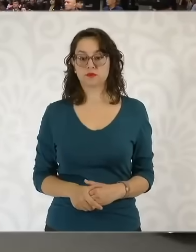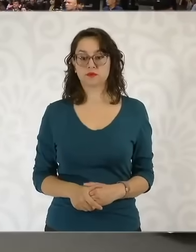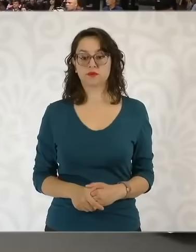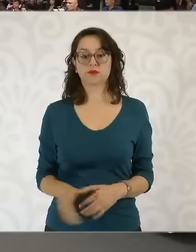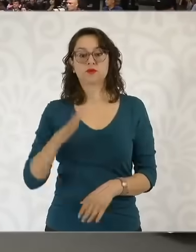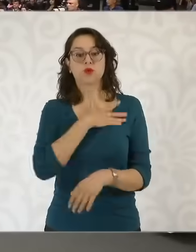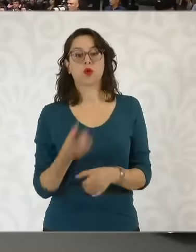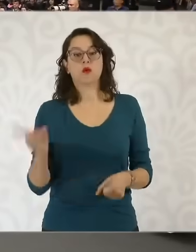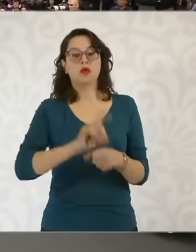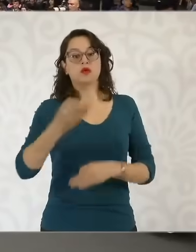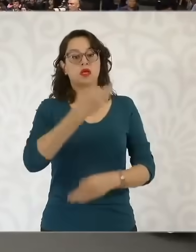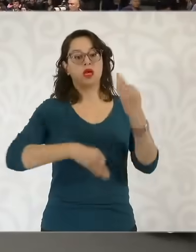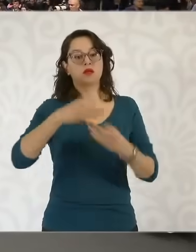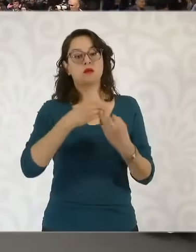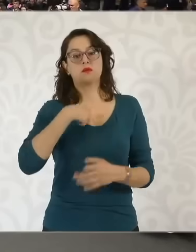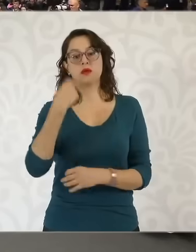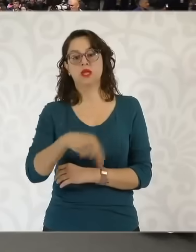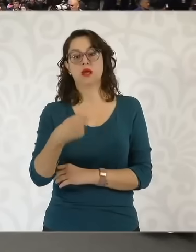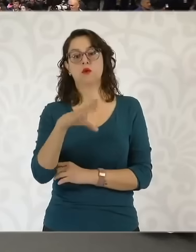Buenos días a todas y todos. Carlos Navarro Heraldo, Media Group. Presidenta,